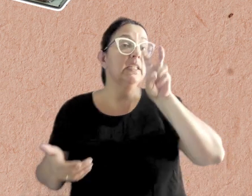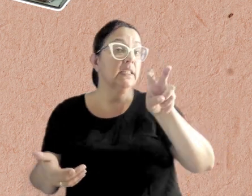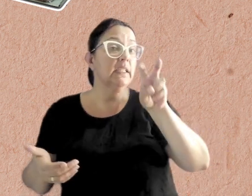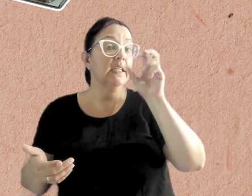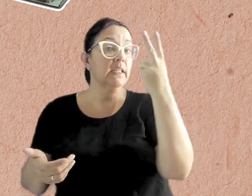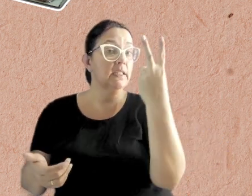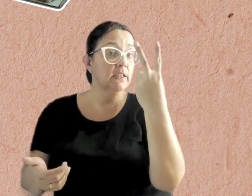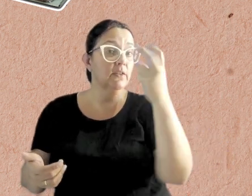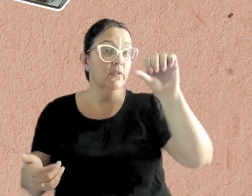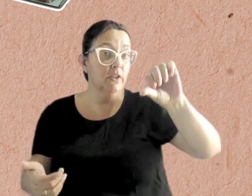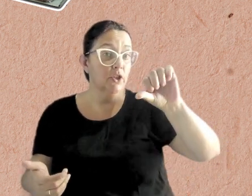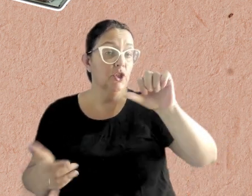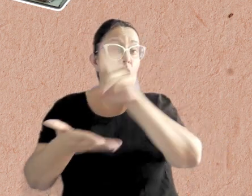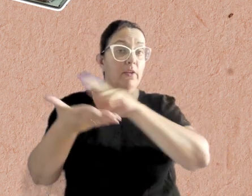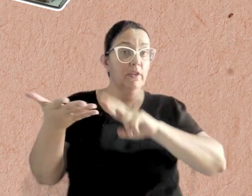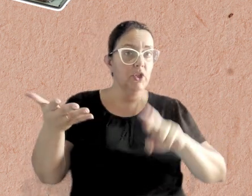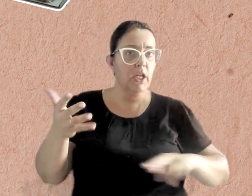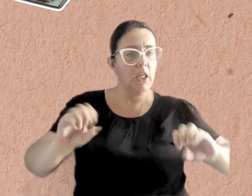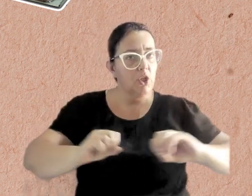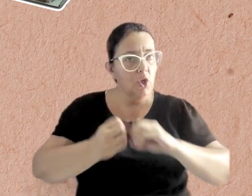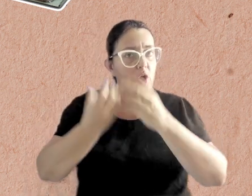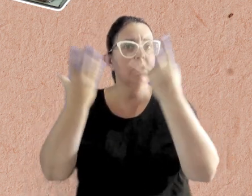529 páginas de relatórios dos eventos.